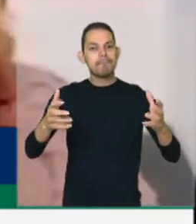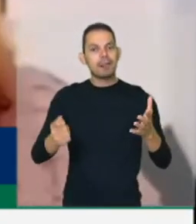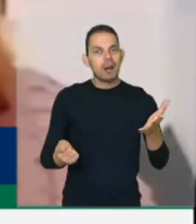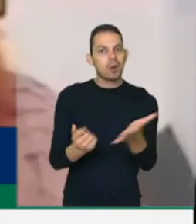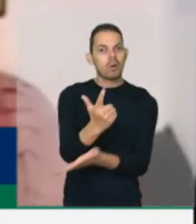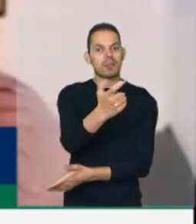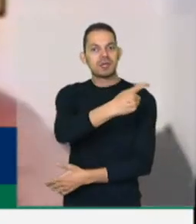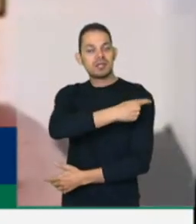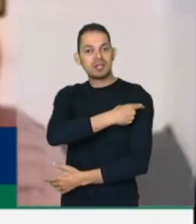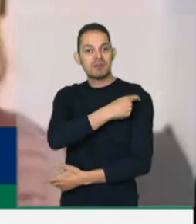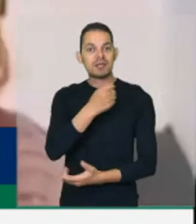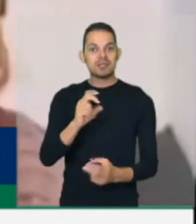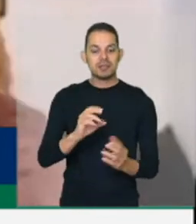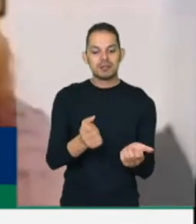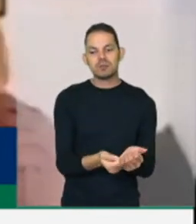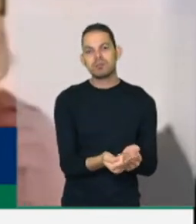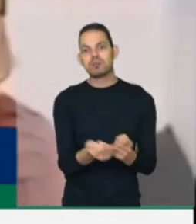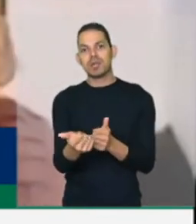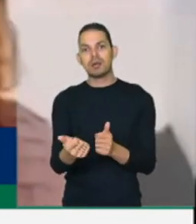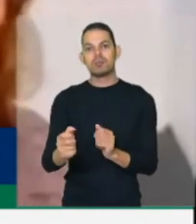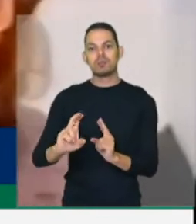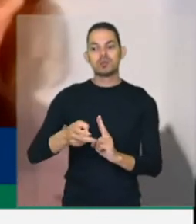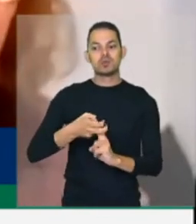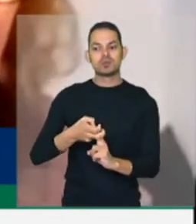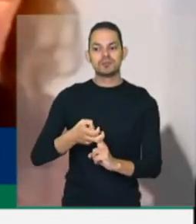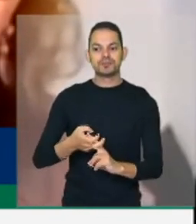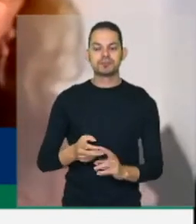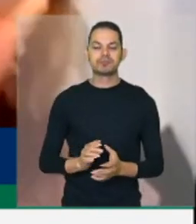COMPRA DAS VACINAS PARA O SUS. ESTE CONGRESSO DEVERIA FAZER O QUE O GOVERNO NÃO FAZ. FAZER